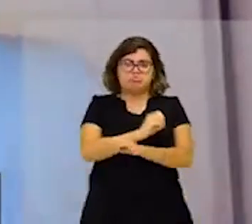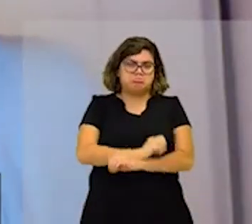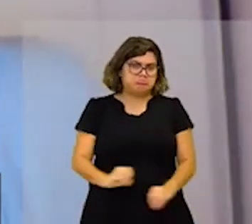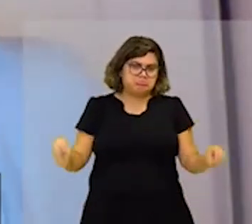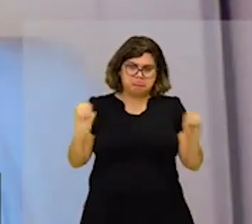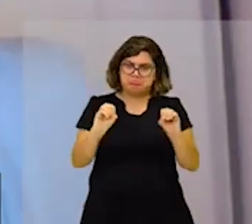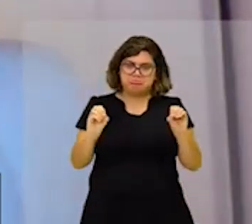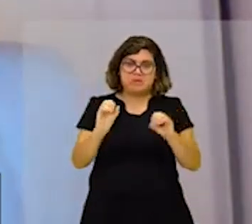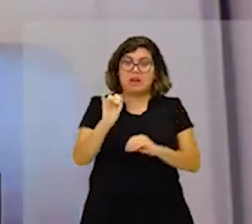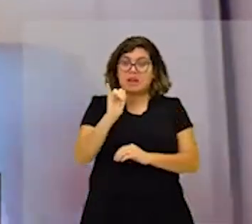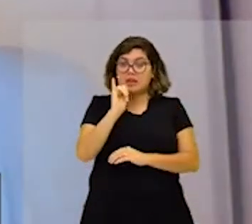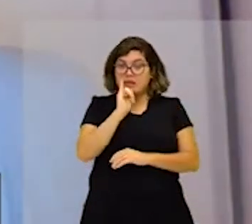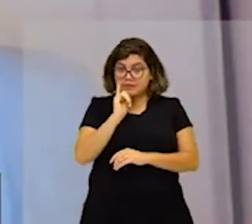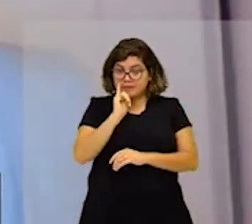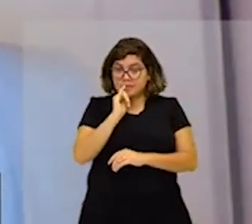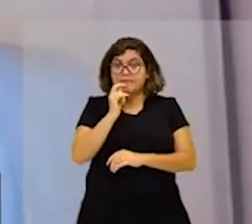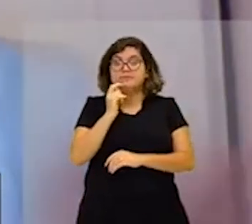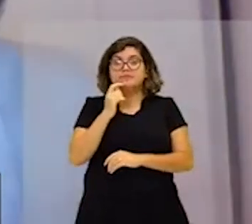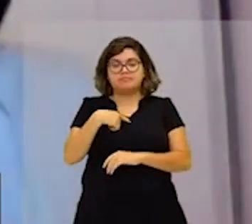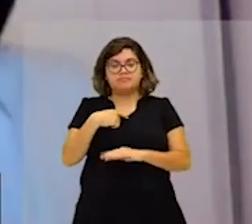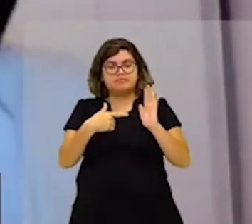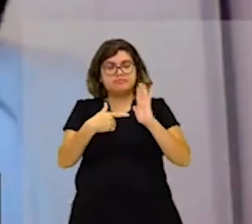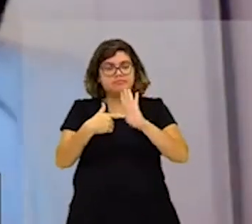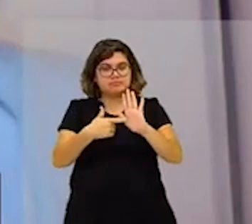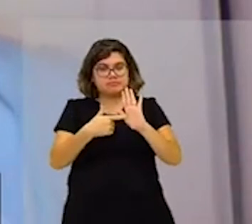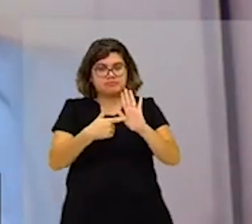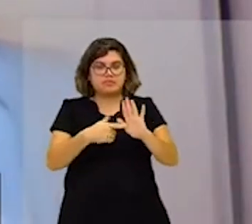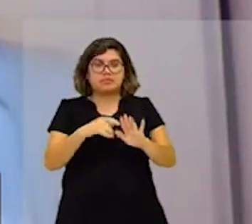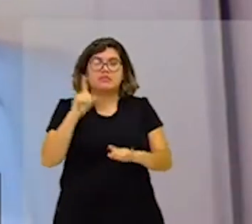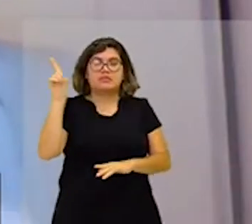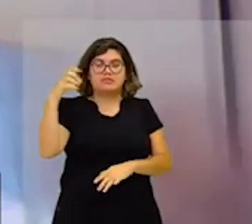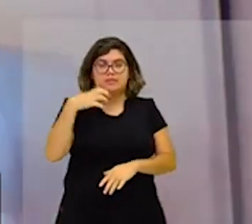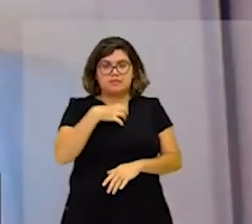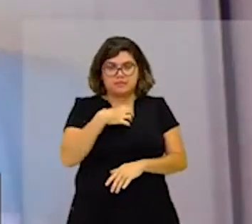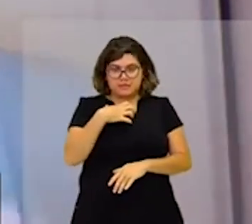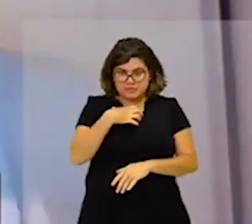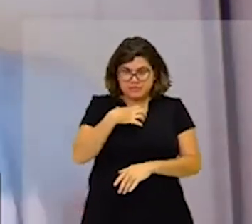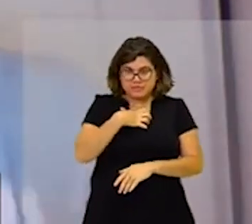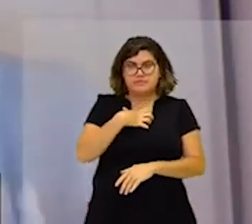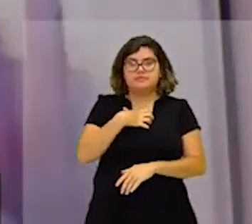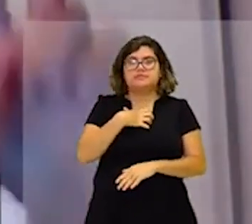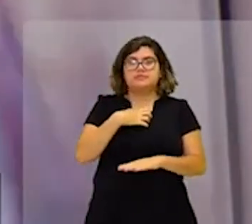dar um exemplo Só grava ilustrar na Bahia né na Assembleia Legislativa da Bahia nós temos apenas